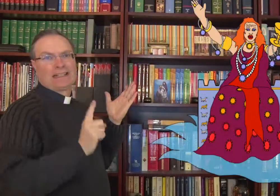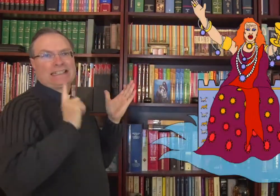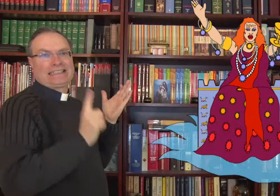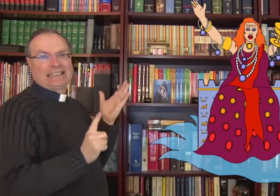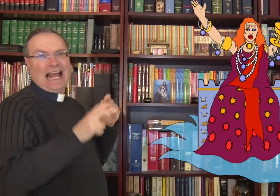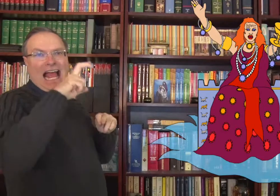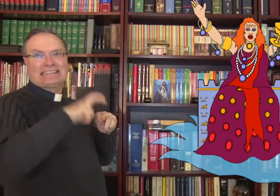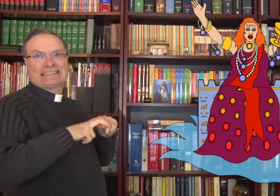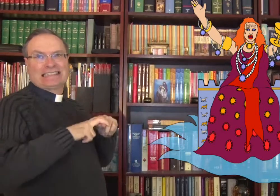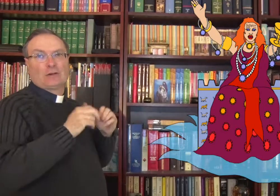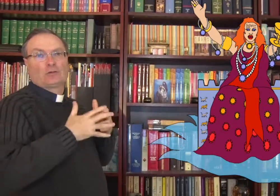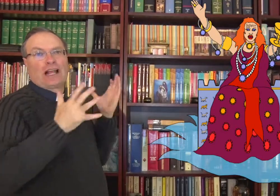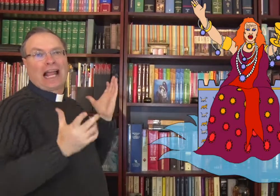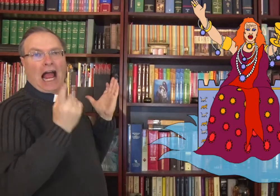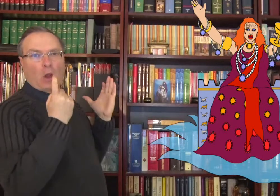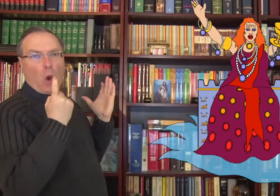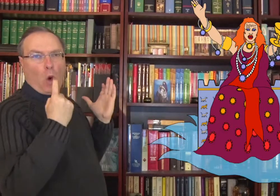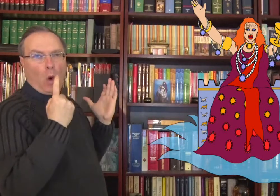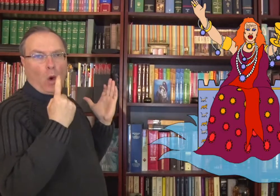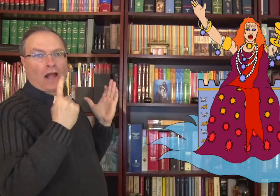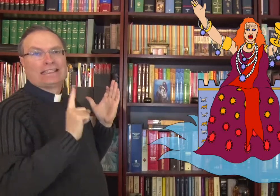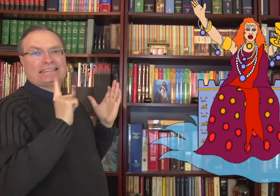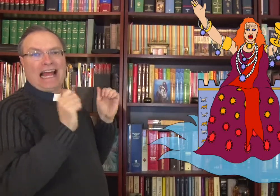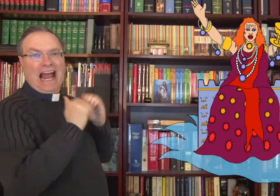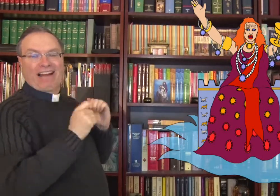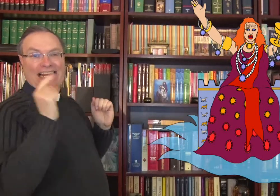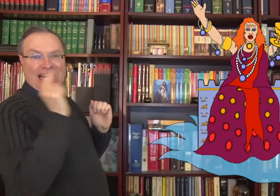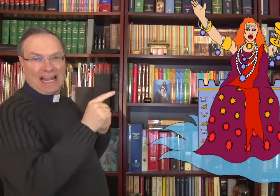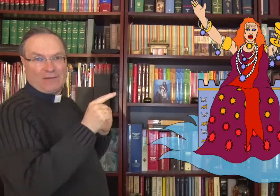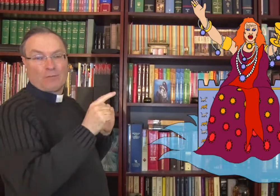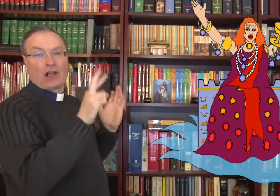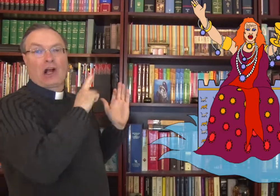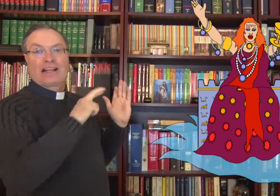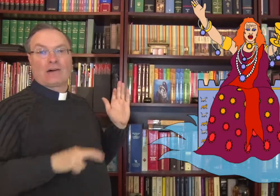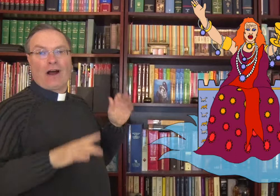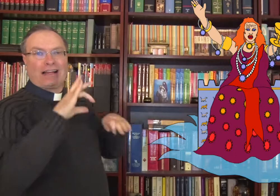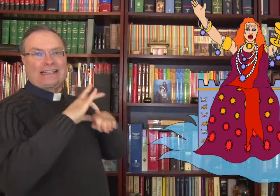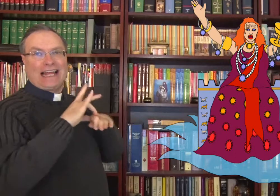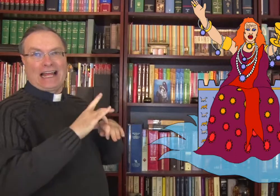qui est assise sur les grandes eaux. C'est avec elle que les rois de la terre